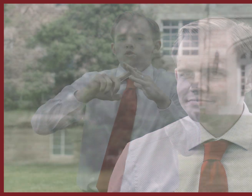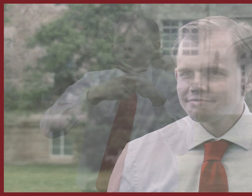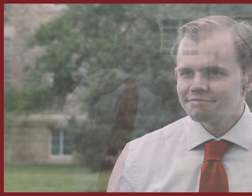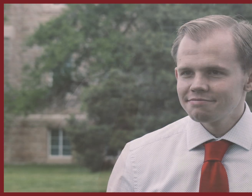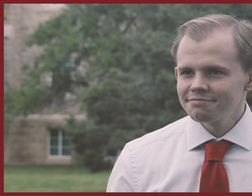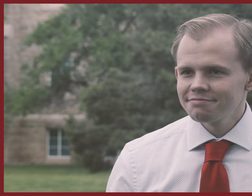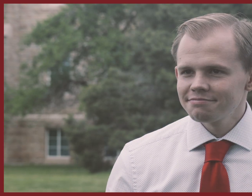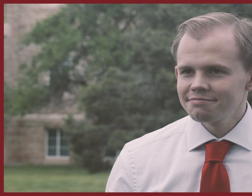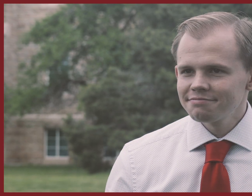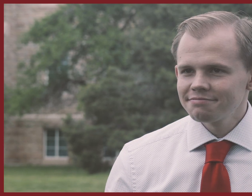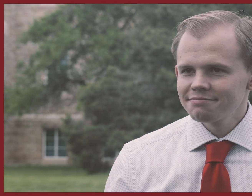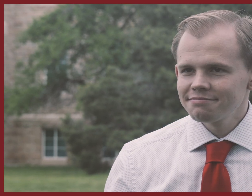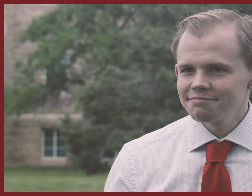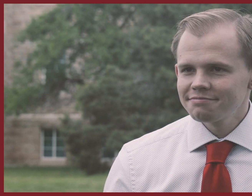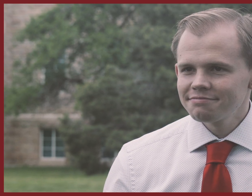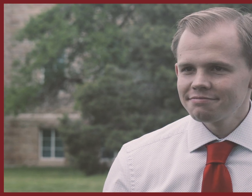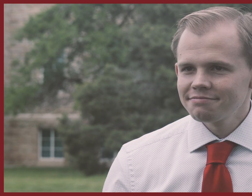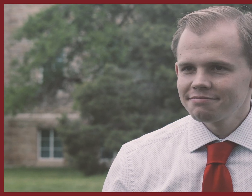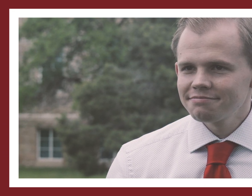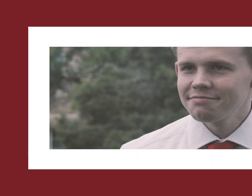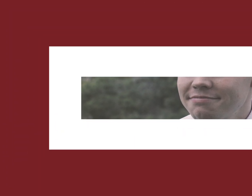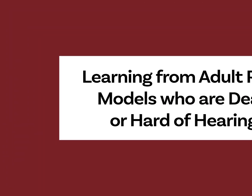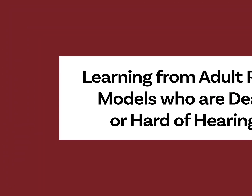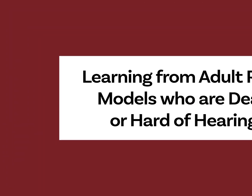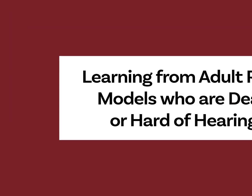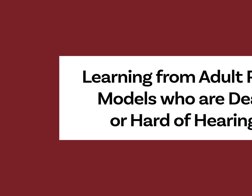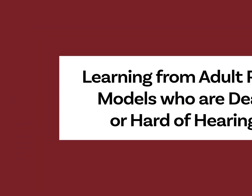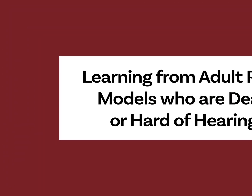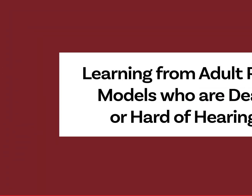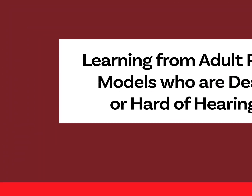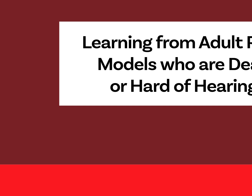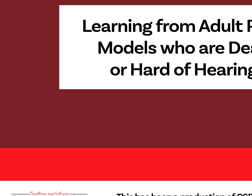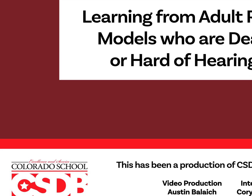(descripción de audio)